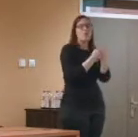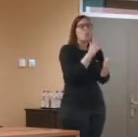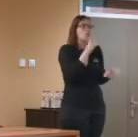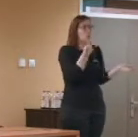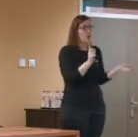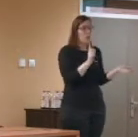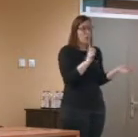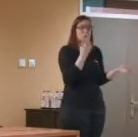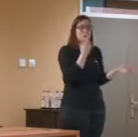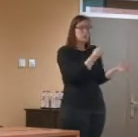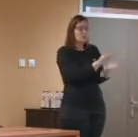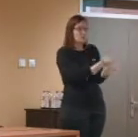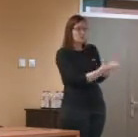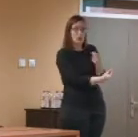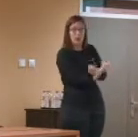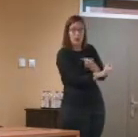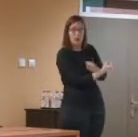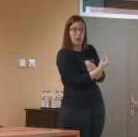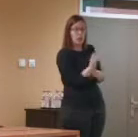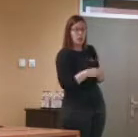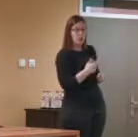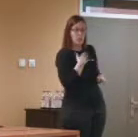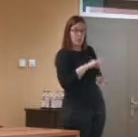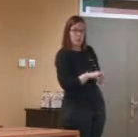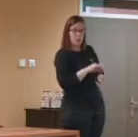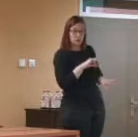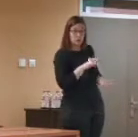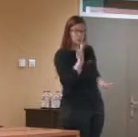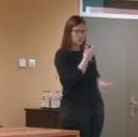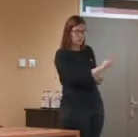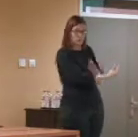su politica, o sus decisiones ya bien en las Cajas o donde fuera, era